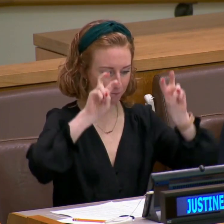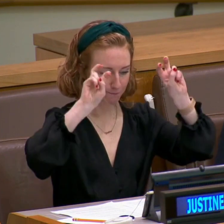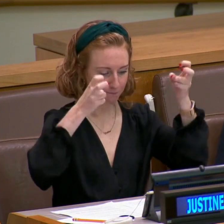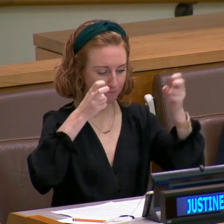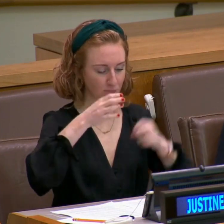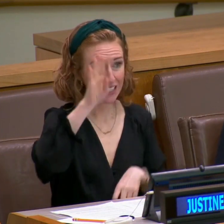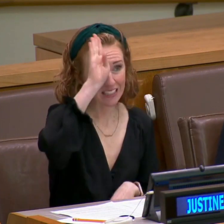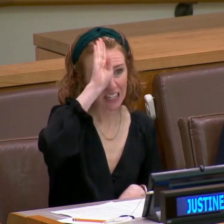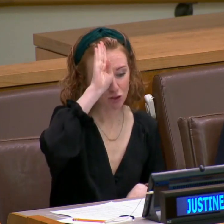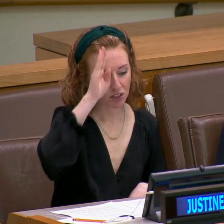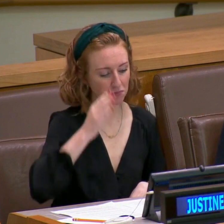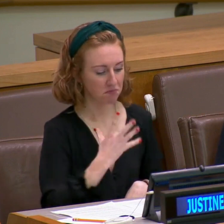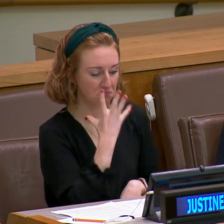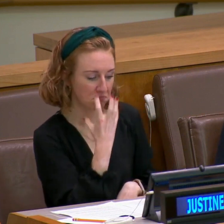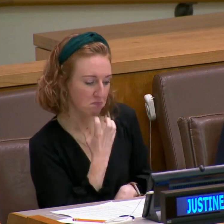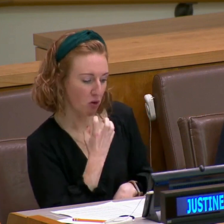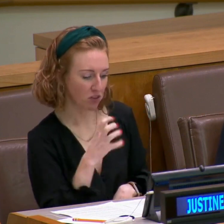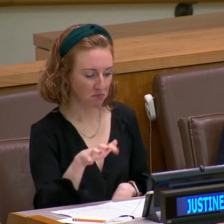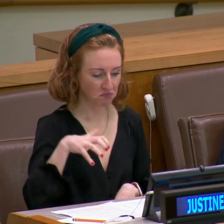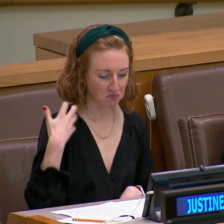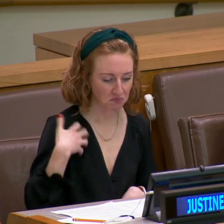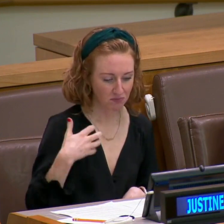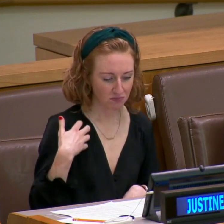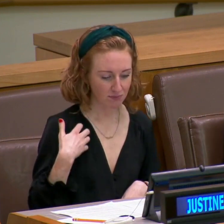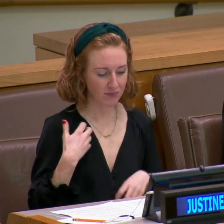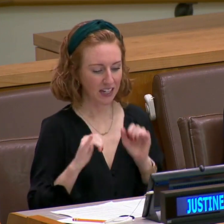a las personas sordas como "peligrosas, taciturnas, malhumoradas"